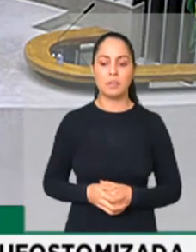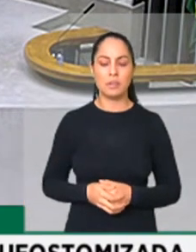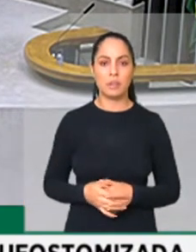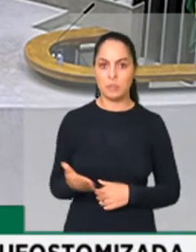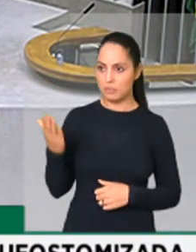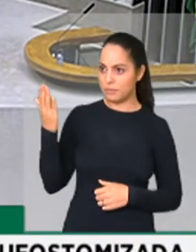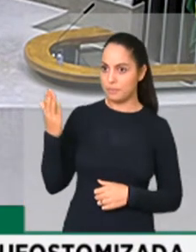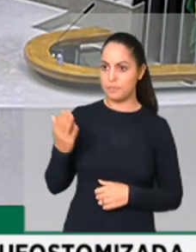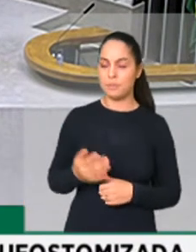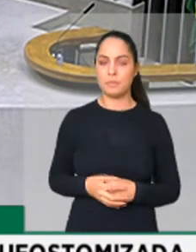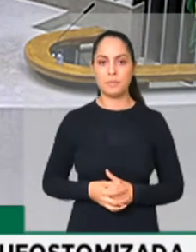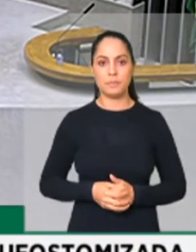CAPITÃO VAGNER ENQUANTO O MESMO PROVIDENCIA SUA ENTRADA